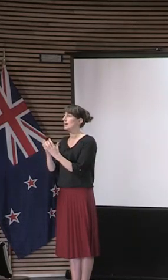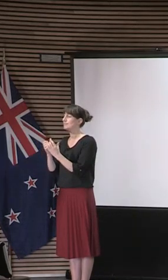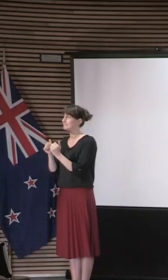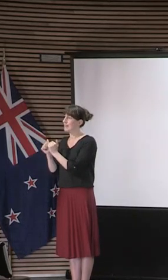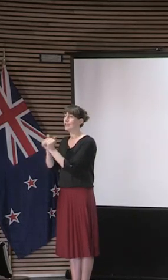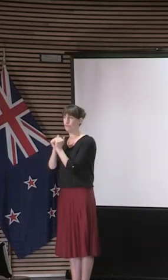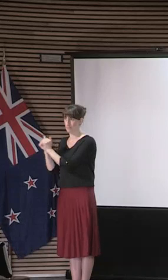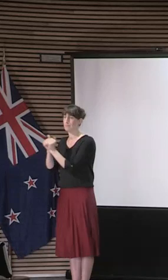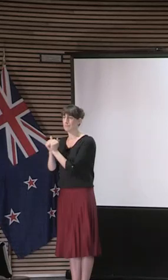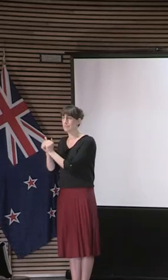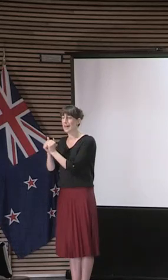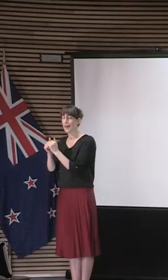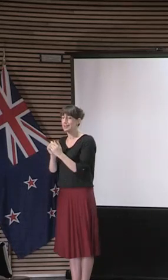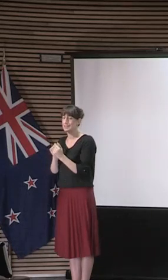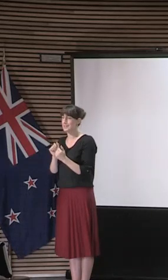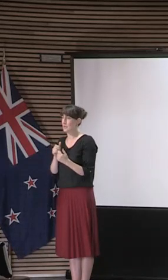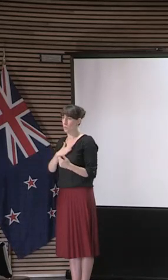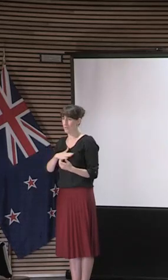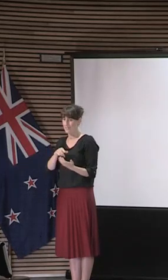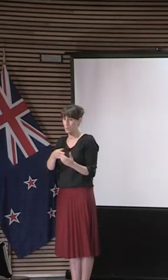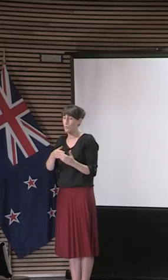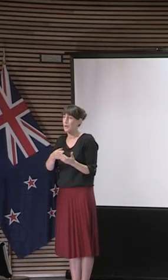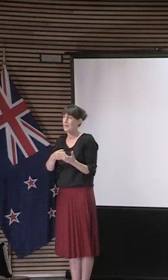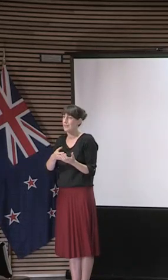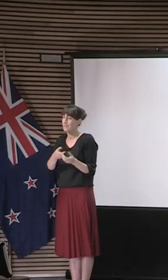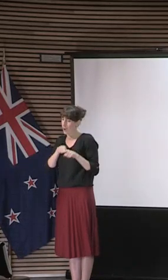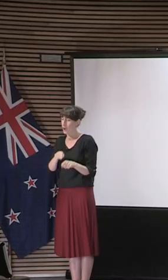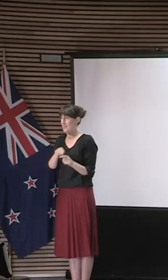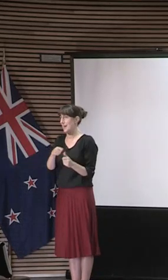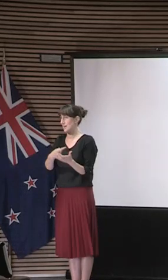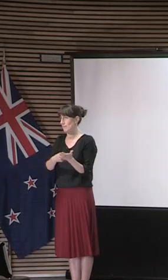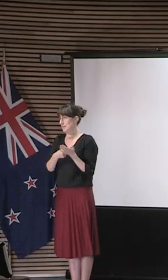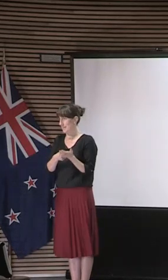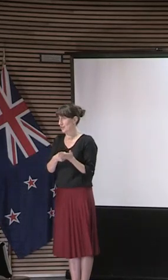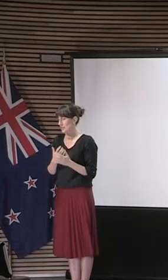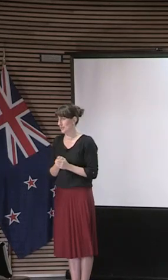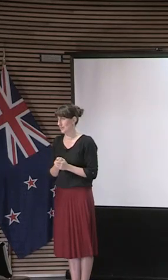te Karari he raru. He tohutohu